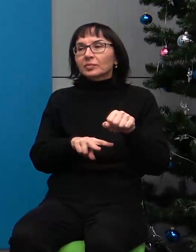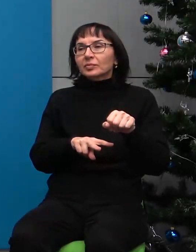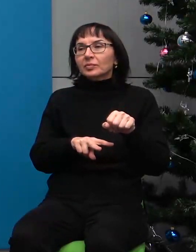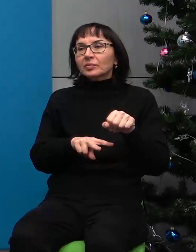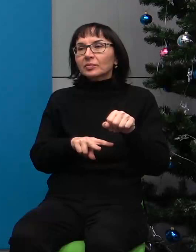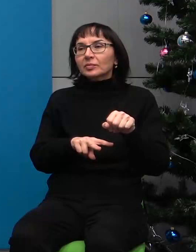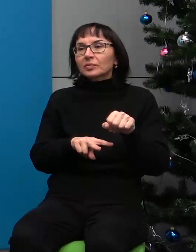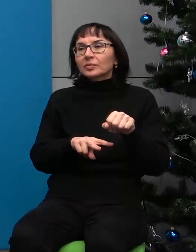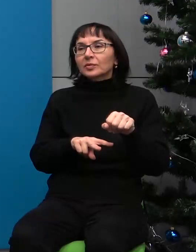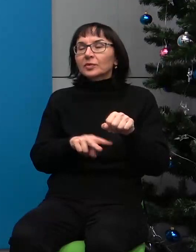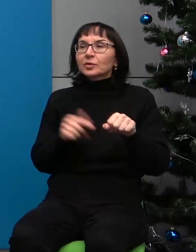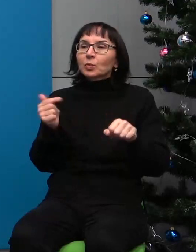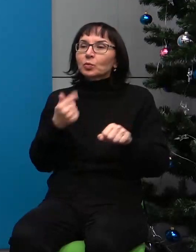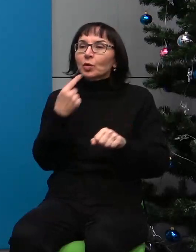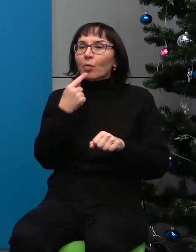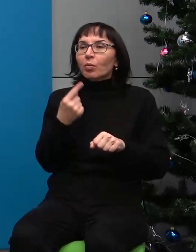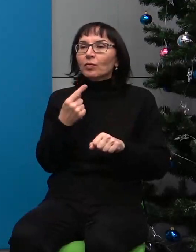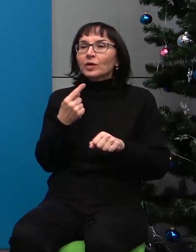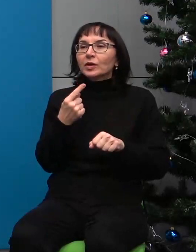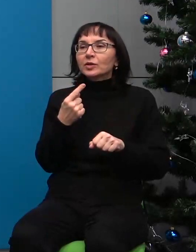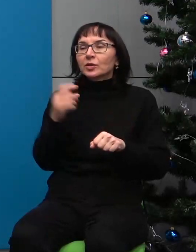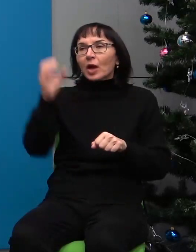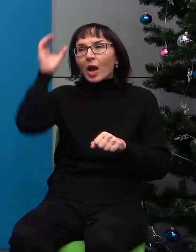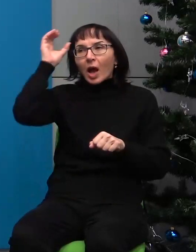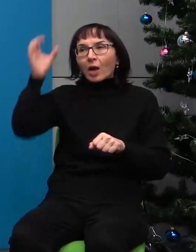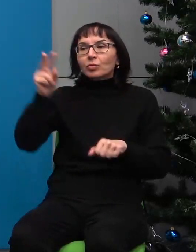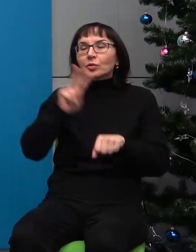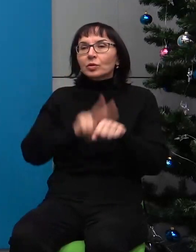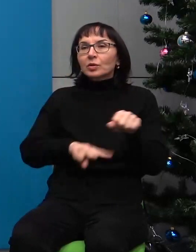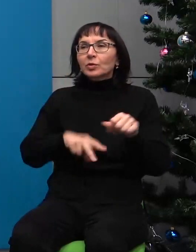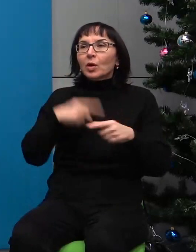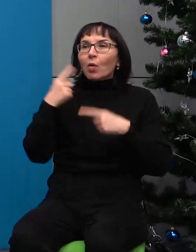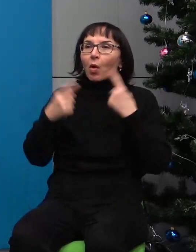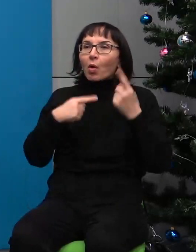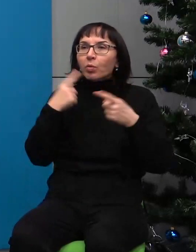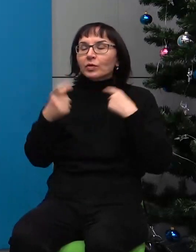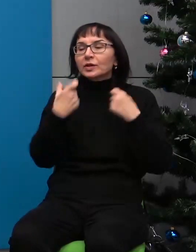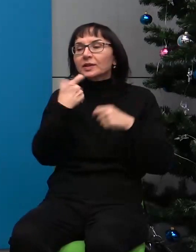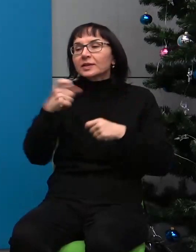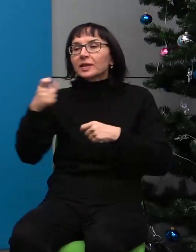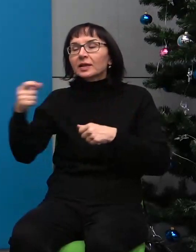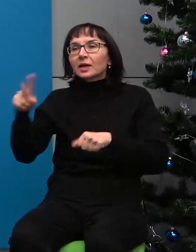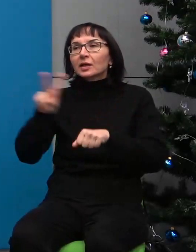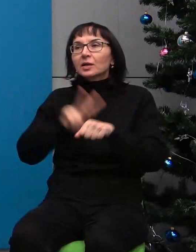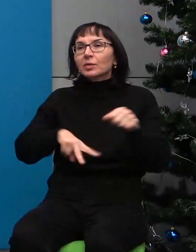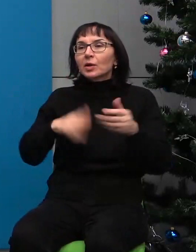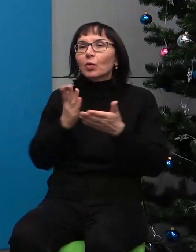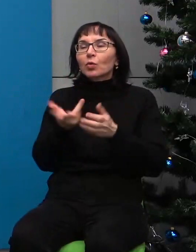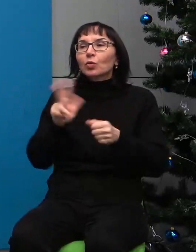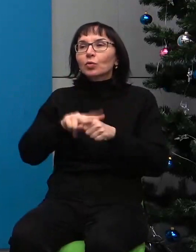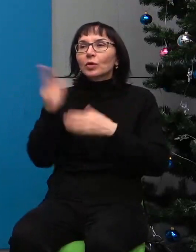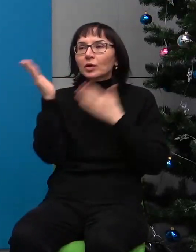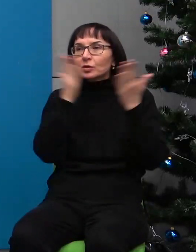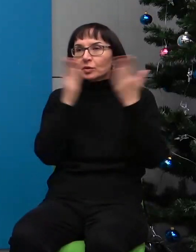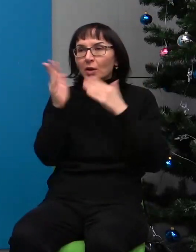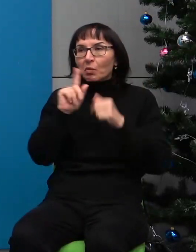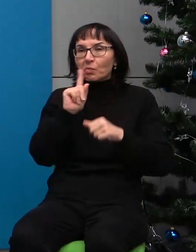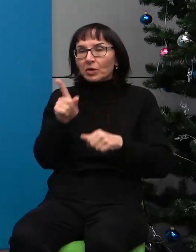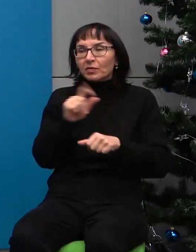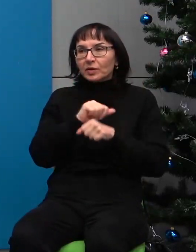Powinienem powiedzieć, że jak autor kryminałów tutaj zacząć opowiadać o tych setkach kryminałów, które czytałem, ale prawda jest taka,